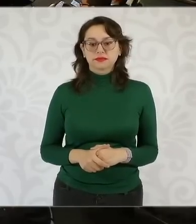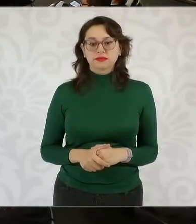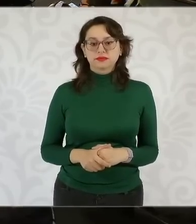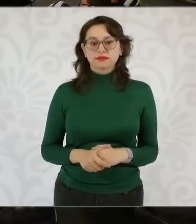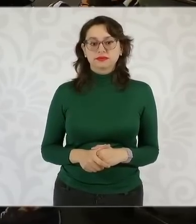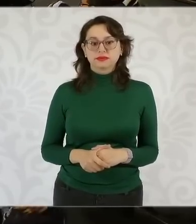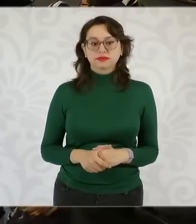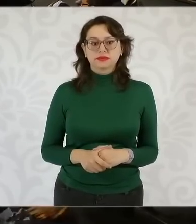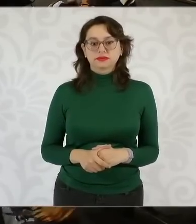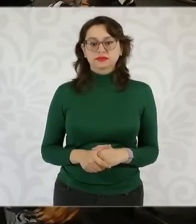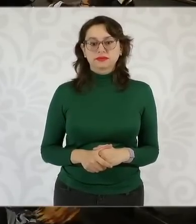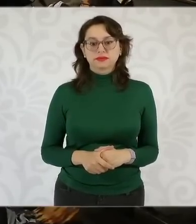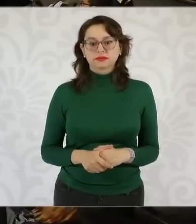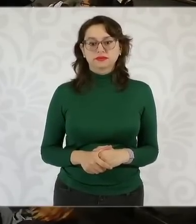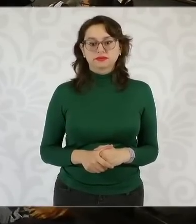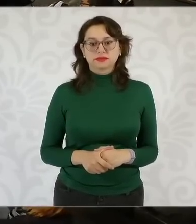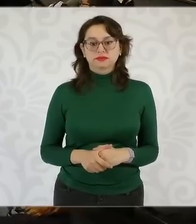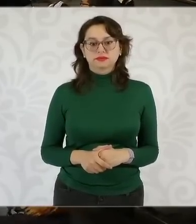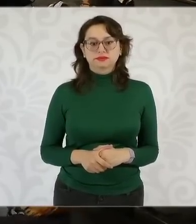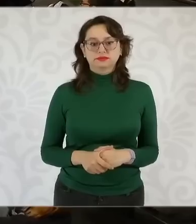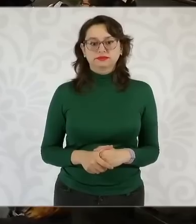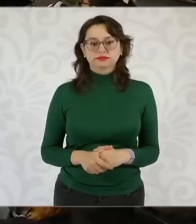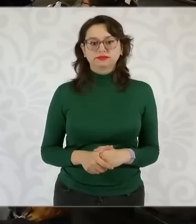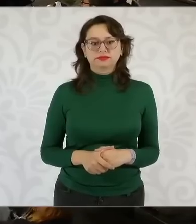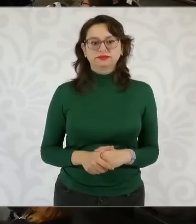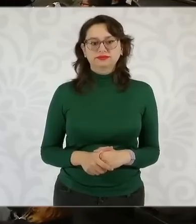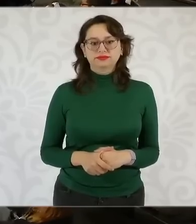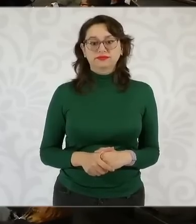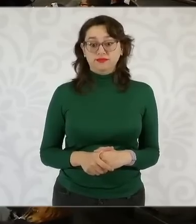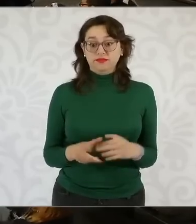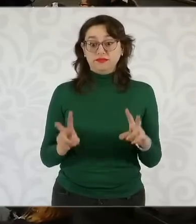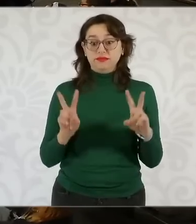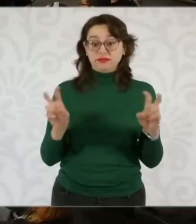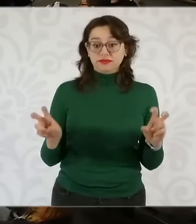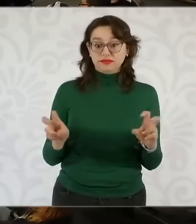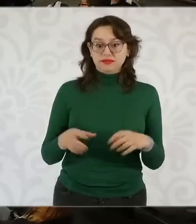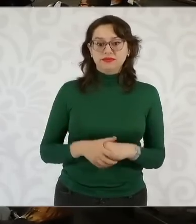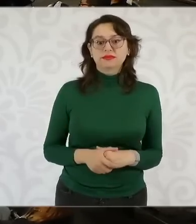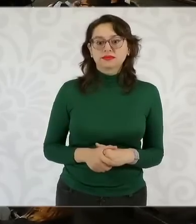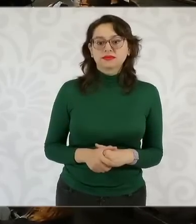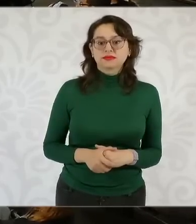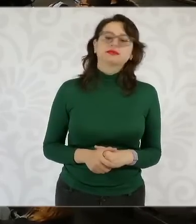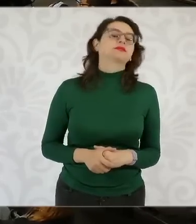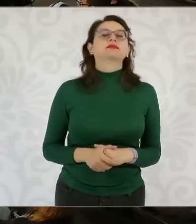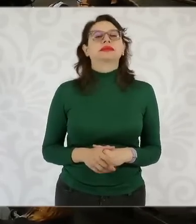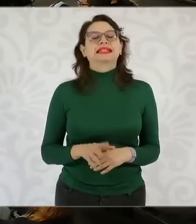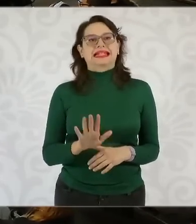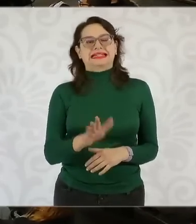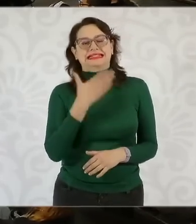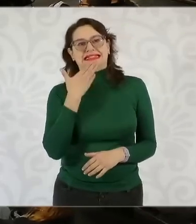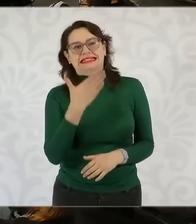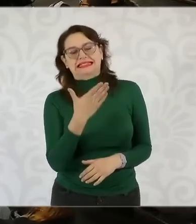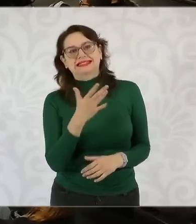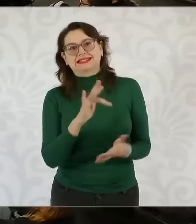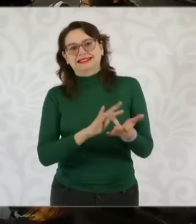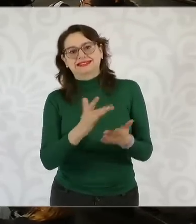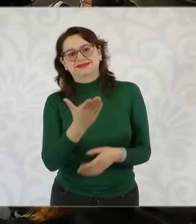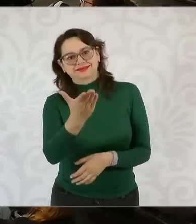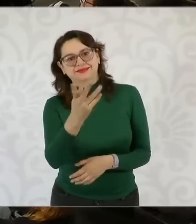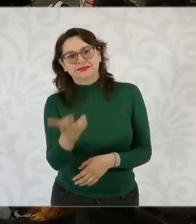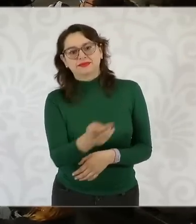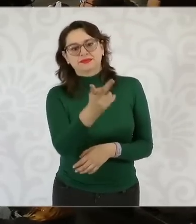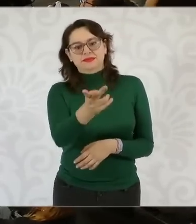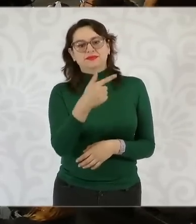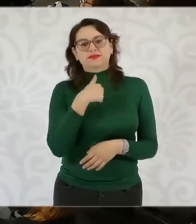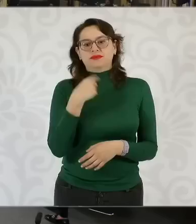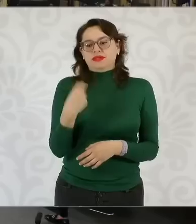tema gracias Qué bueno que se quedó ahí porque la pregunta es para usted Artur Pavón de chapucero y